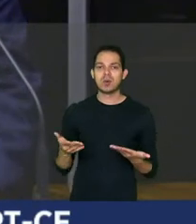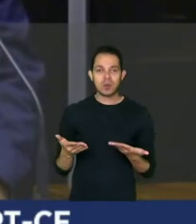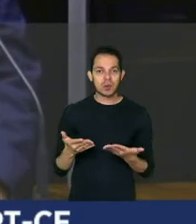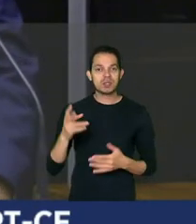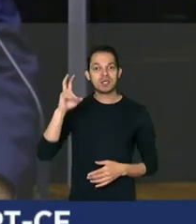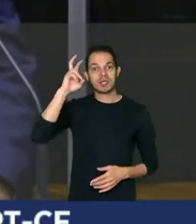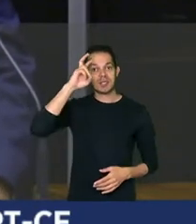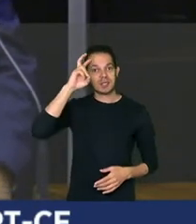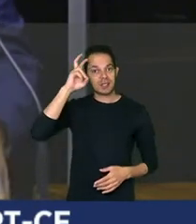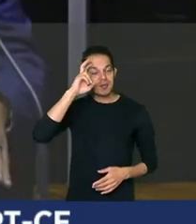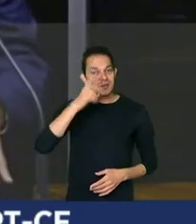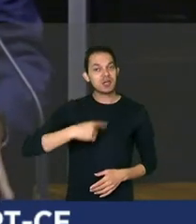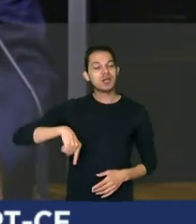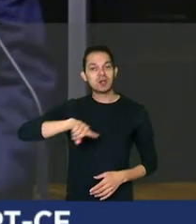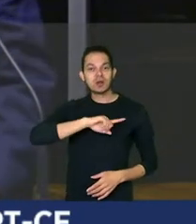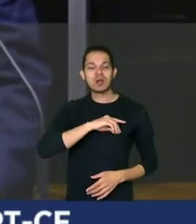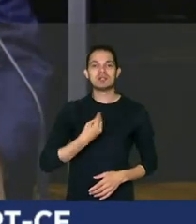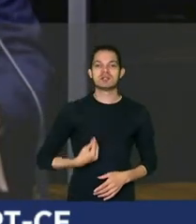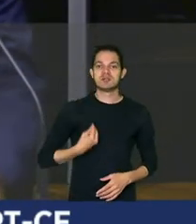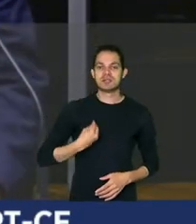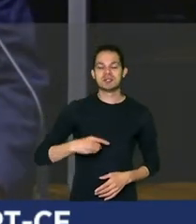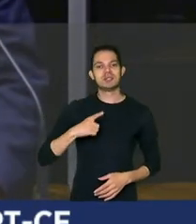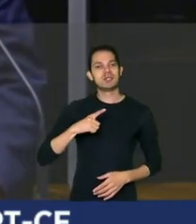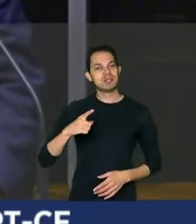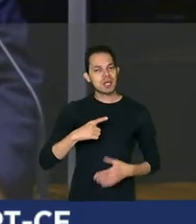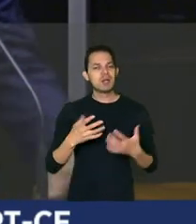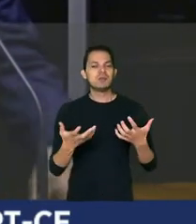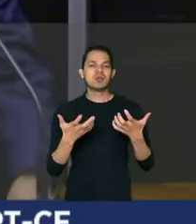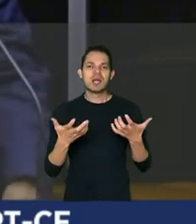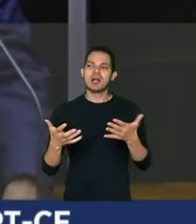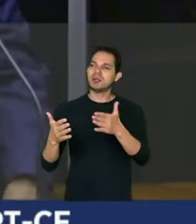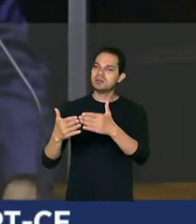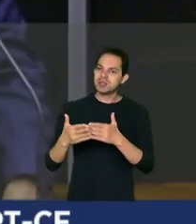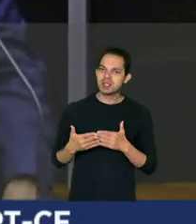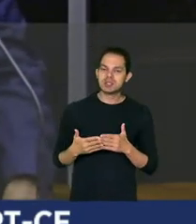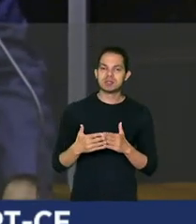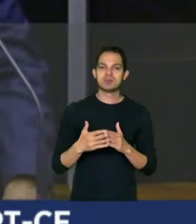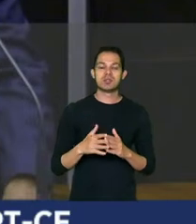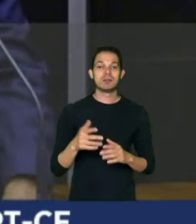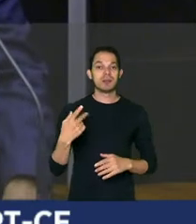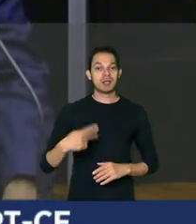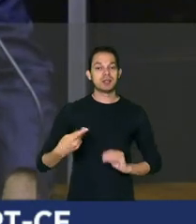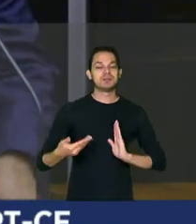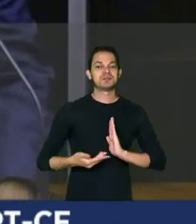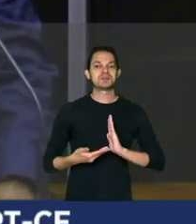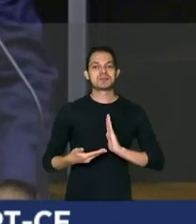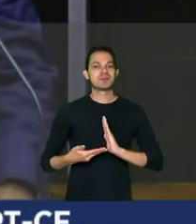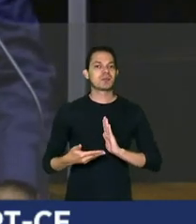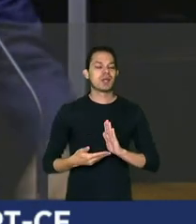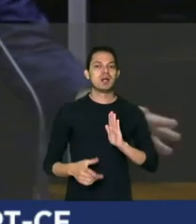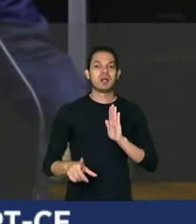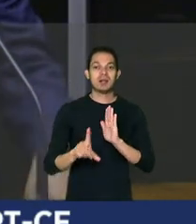DA UNIÃO. É POR ISSO, SENHOR PRESIDENTE, HOJE É QUINTA-FEIRA, ESTAMOS AQUI DE PRONTIDÃO, APELANDO PARA QUE ESSA CASA POSSA HOJE, DAQUI